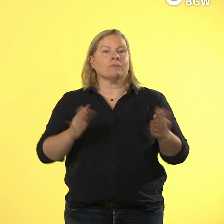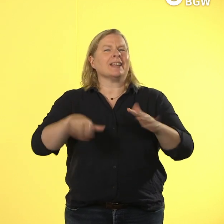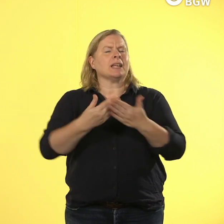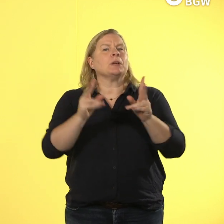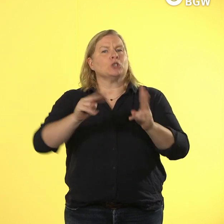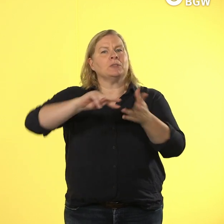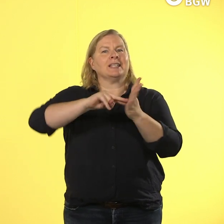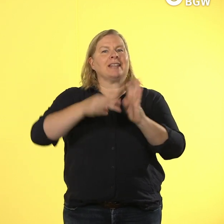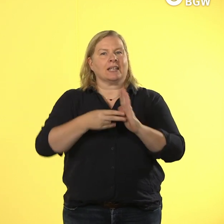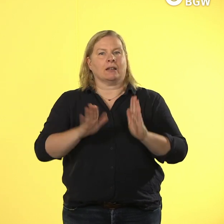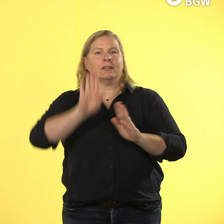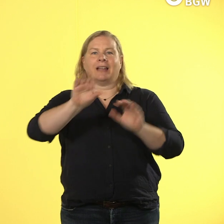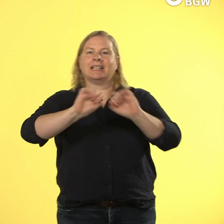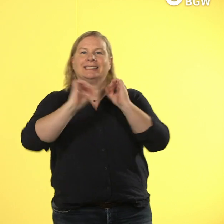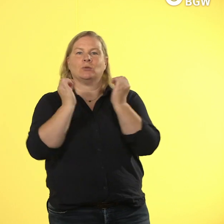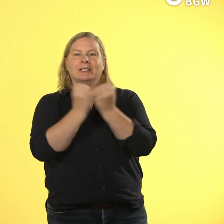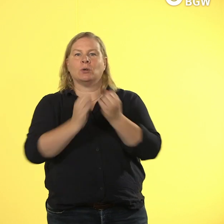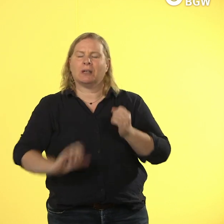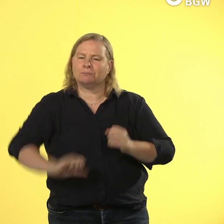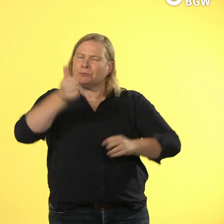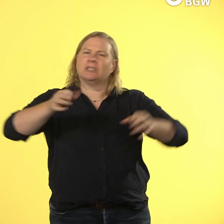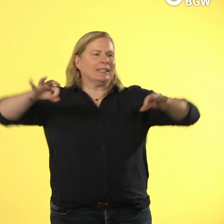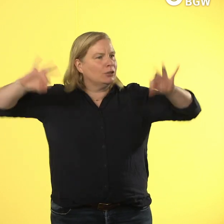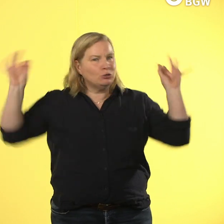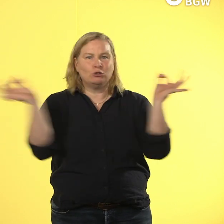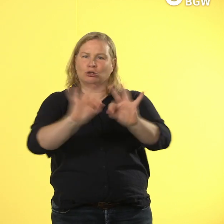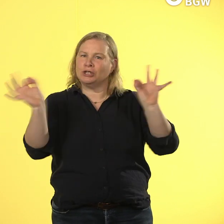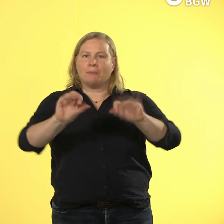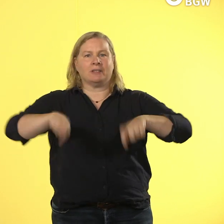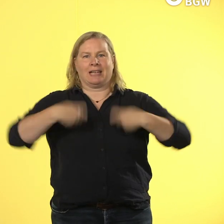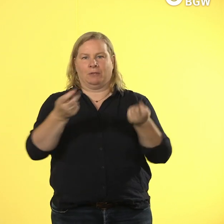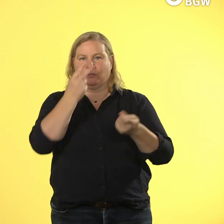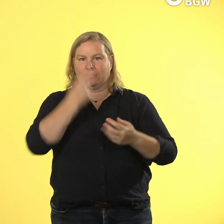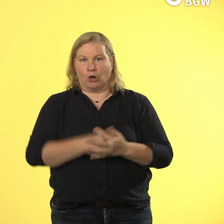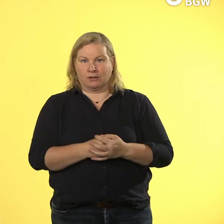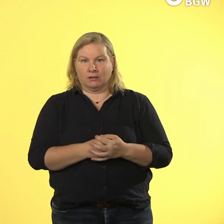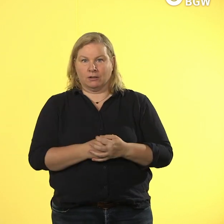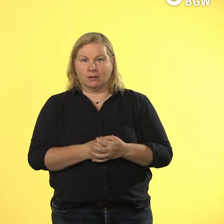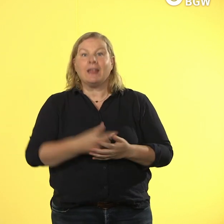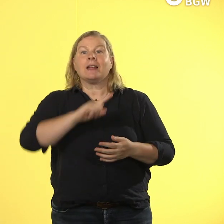Und ich habe das oft erlebt, und ich habe auch selbst solche Situationen schon erlebt. D. h., ich gucke mir jetzt in diesem Impulsvortrag an,